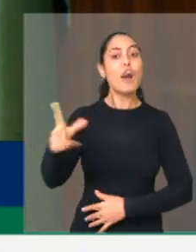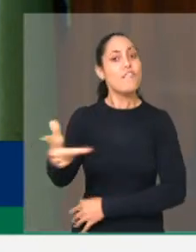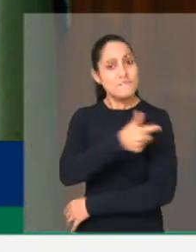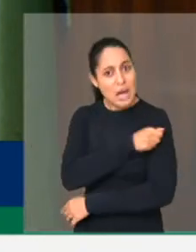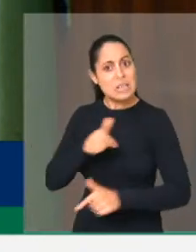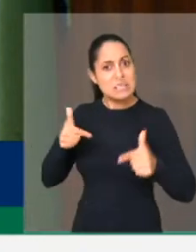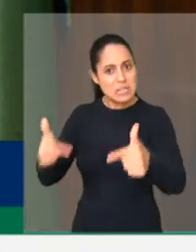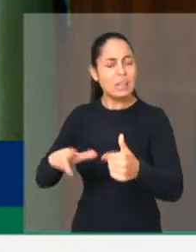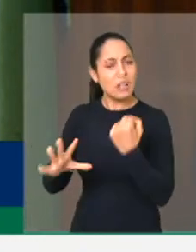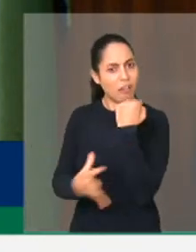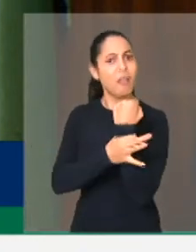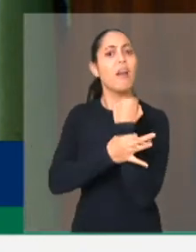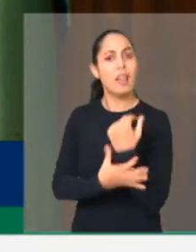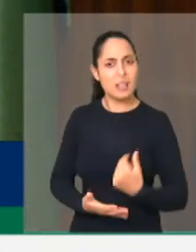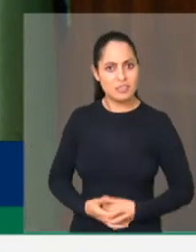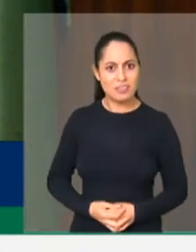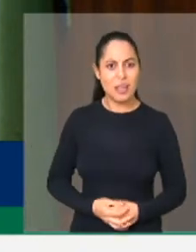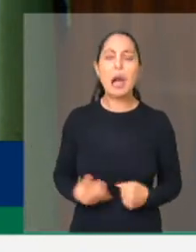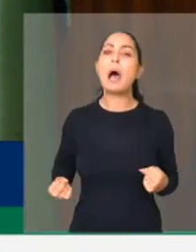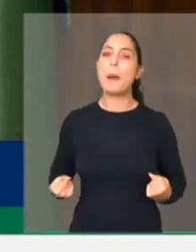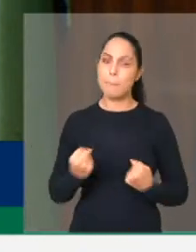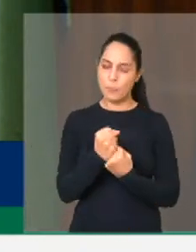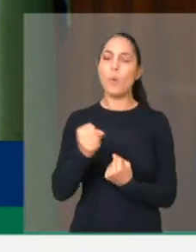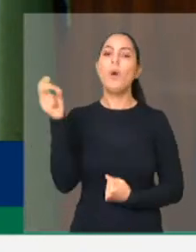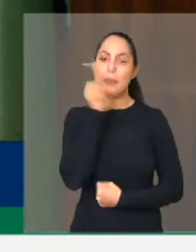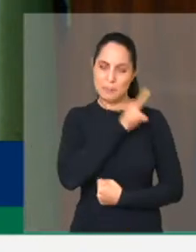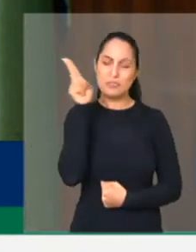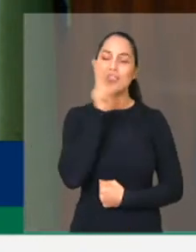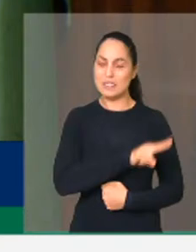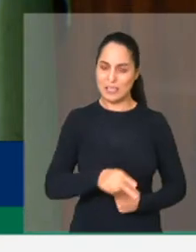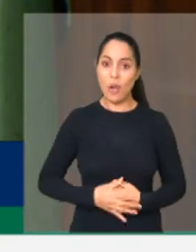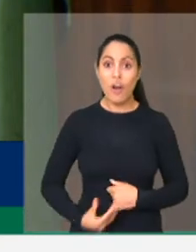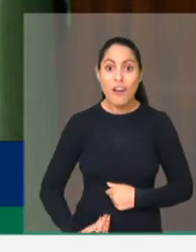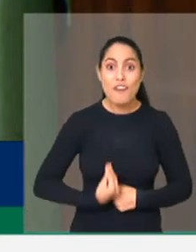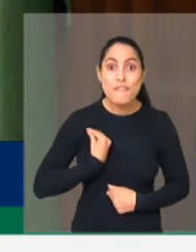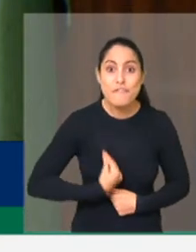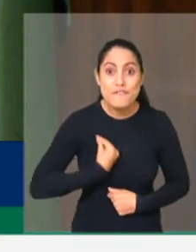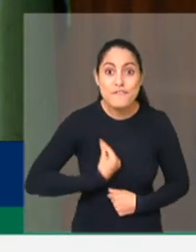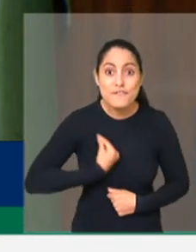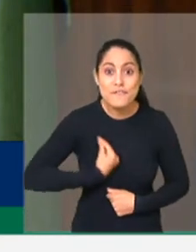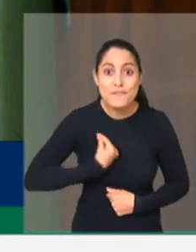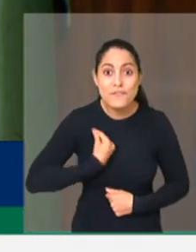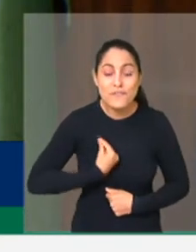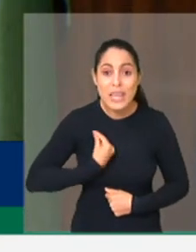POR ESSE PARLAMENTO-- -- [DEPUTADO]: DIGNÍSSIMO PRESIDENTE, UM MINUTO, BIBO NUNES. DIGNÍSSIMO PRESIDENTE. UM MINUTO, PRESIDENTE. PODE SER?.